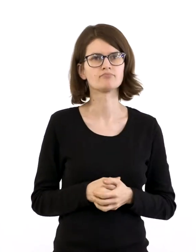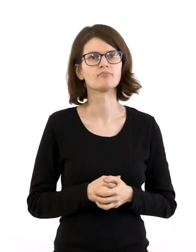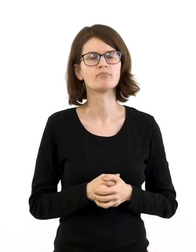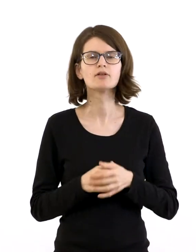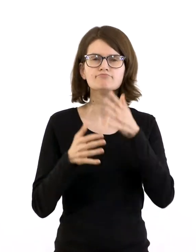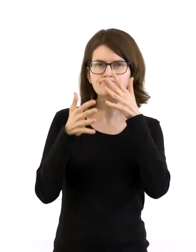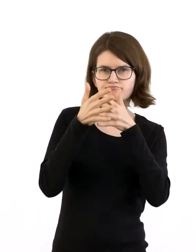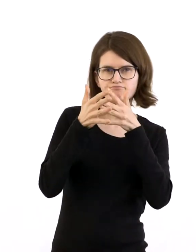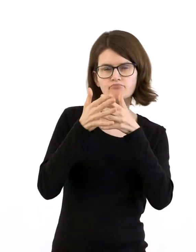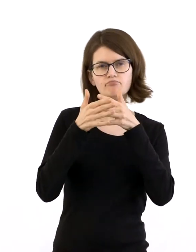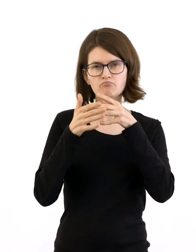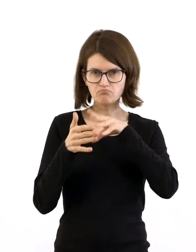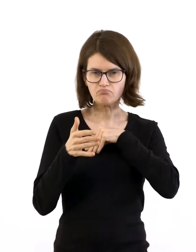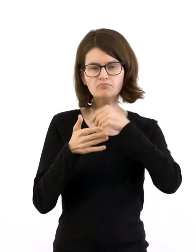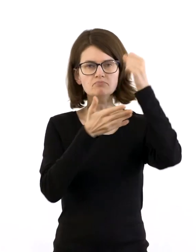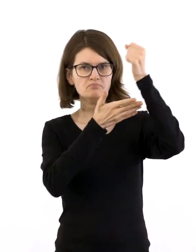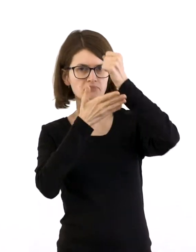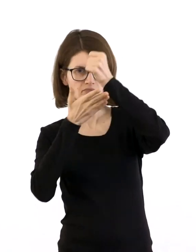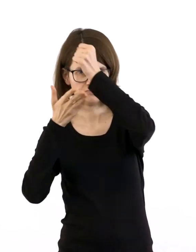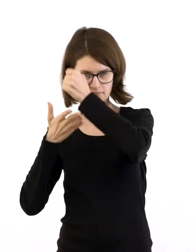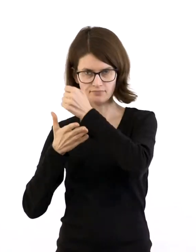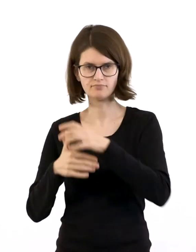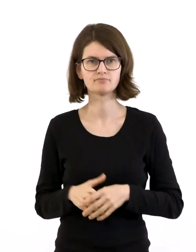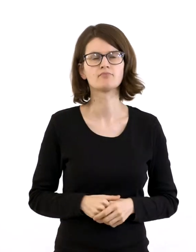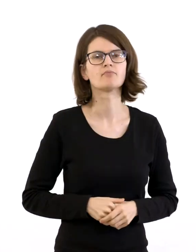4. ocenić możliwości uzyskania zewnętrznych źródeł finansowania.